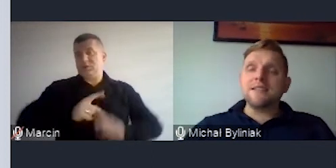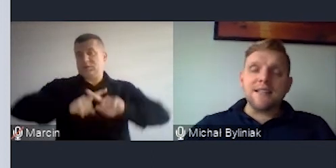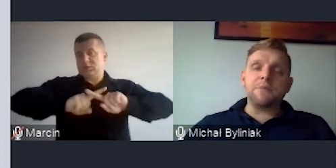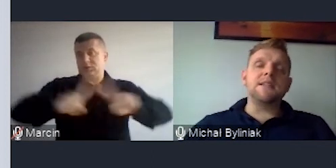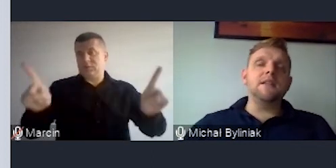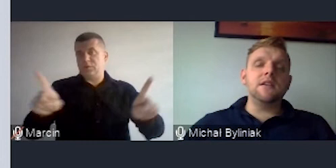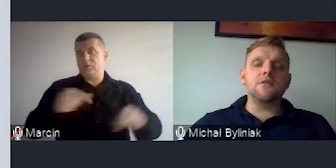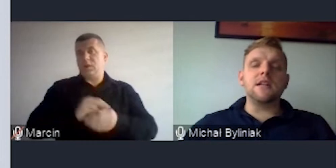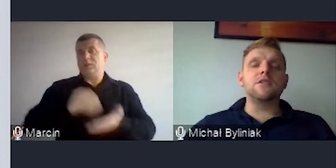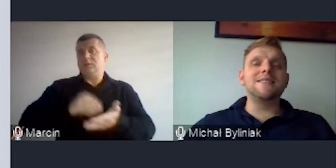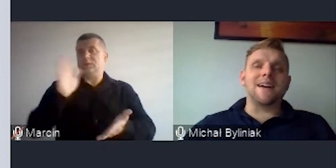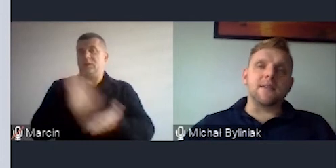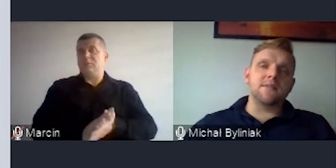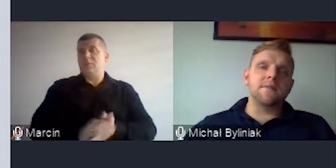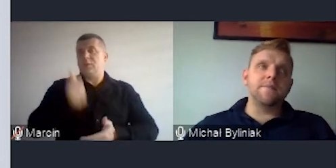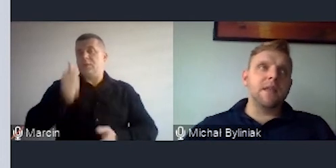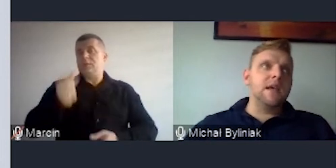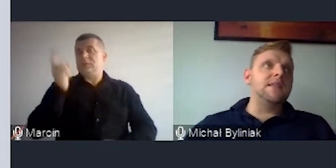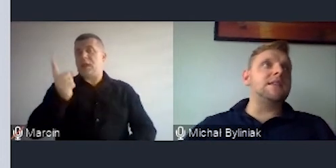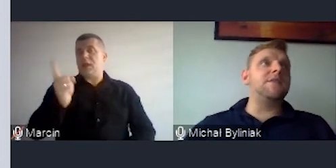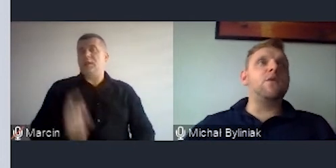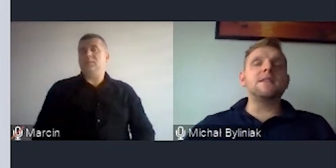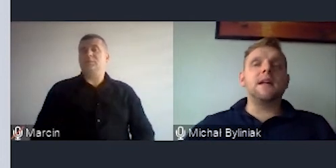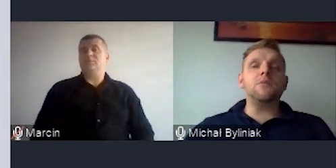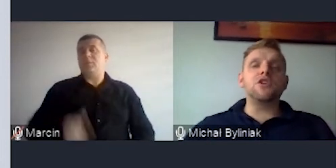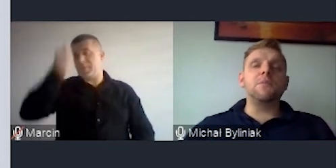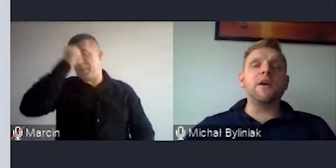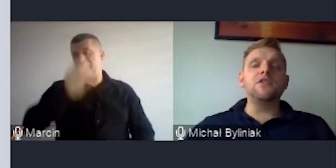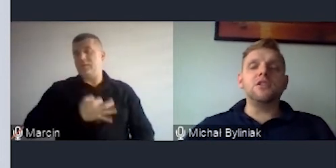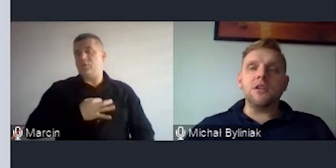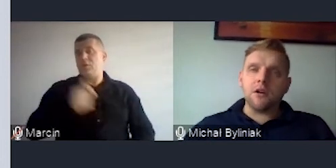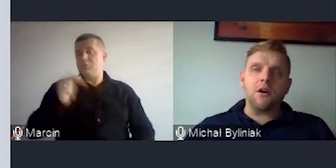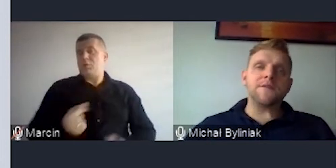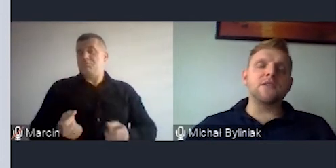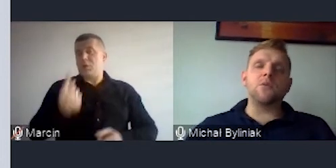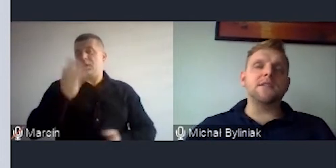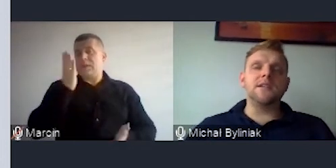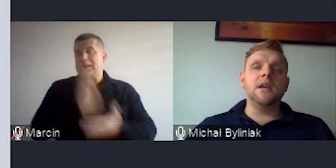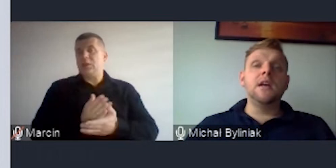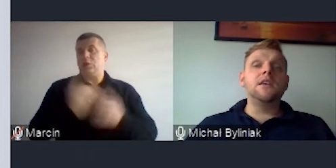Jest zapisany jednoznaczny zakaz, Nazwa własna może się pojawić tylko w sytuacji,